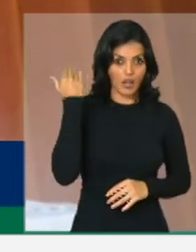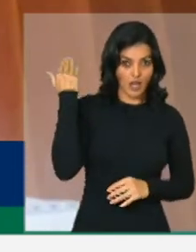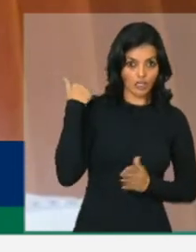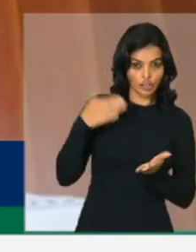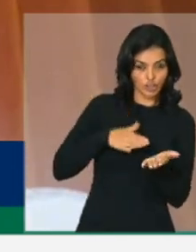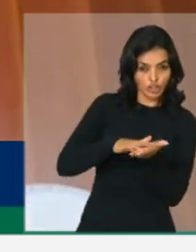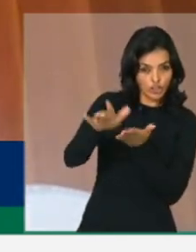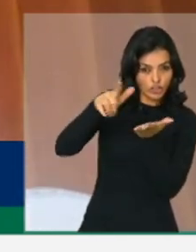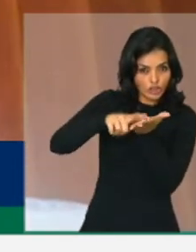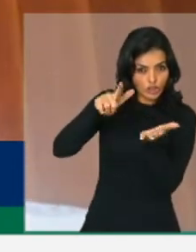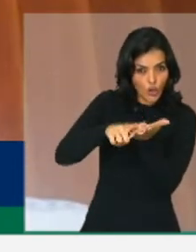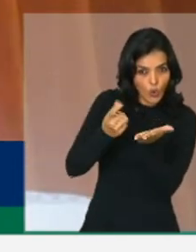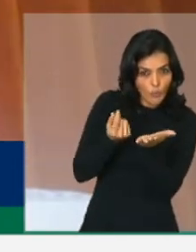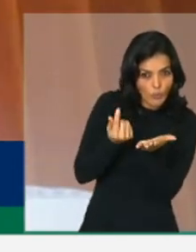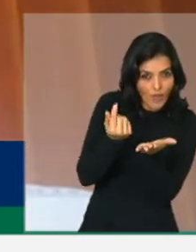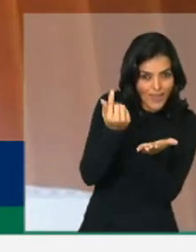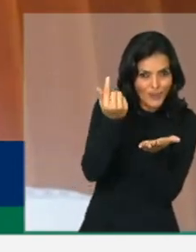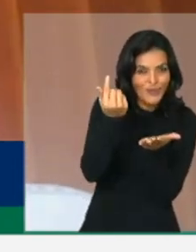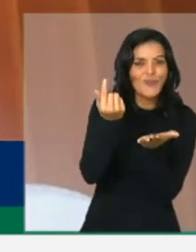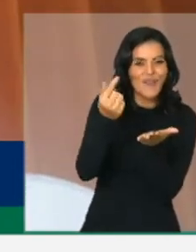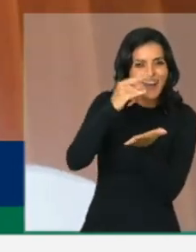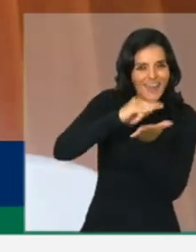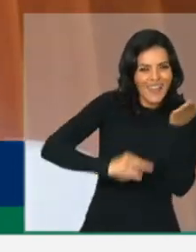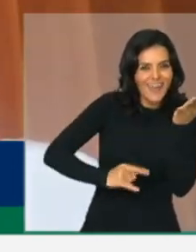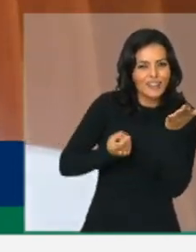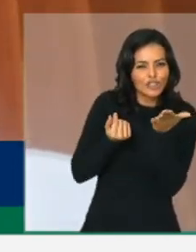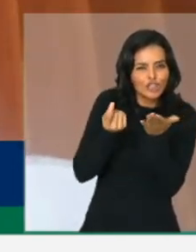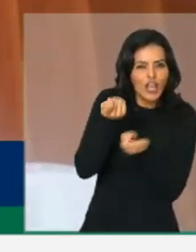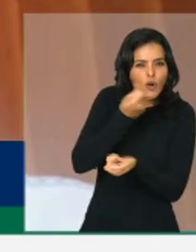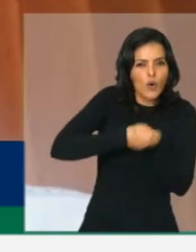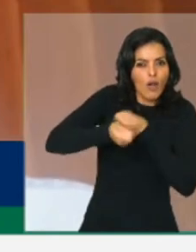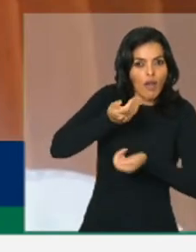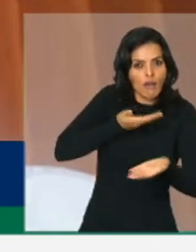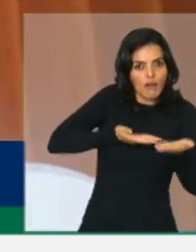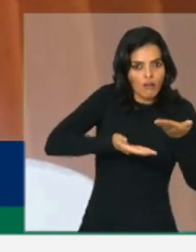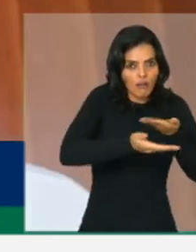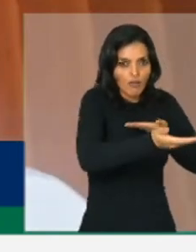DOS RECURSOS VOLTAREM PARA OS FOUMBSZ, VAMOS ESTAR ESTERILIZANDO UM PROCESSO DE FINANCIAMENTO DE NOVOS